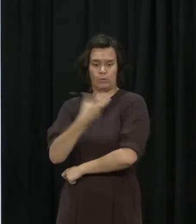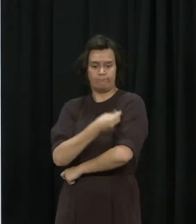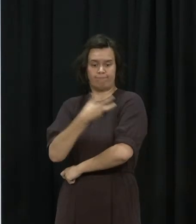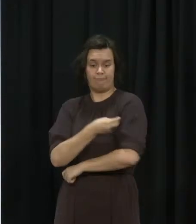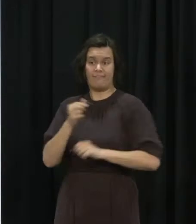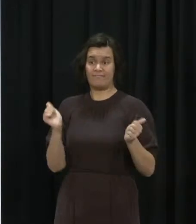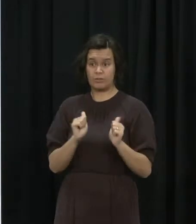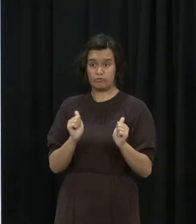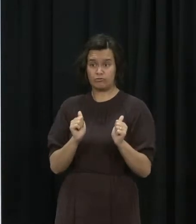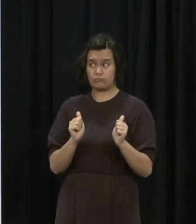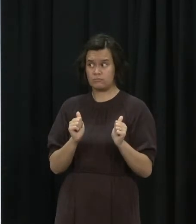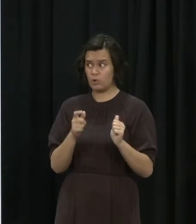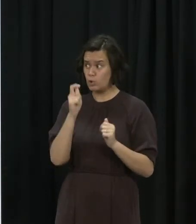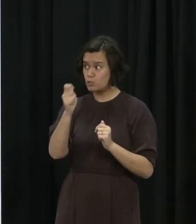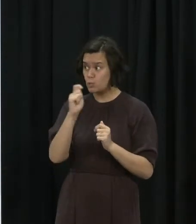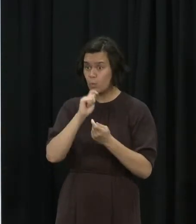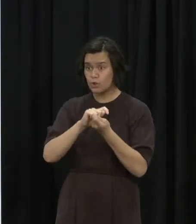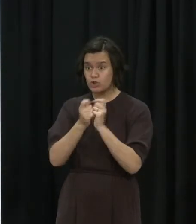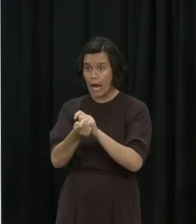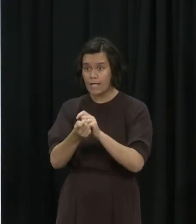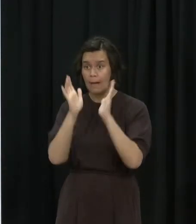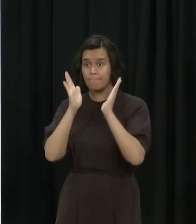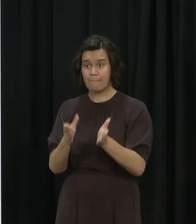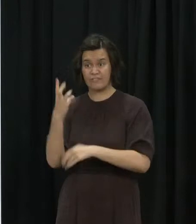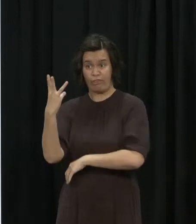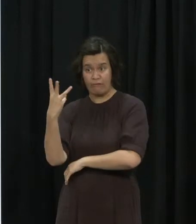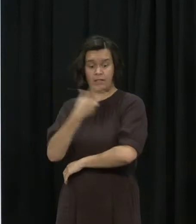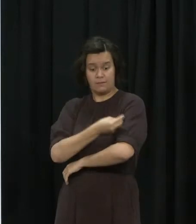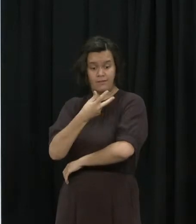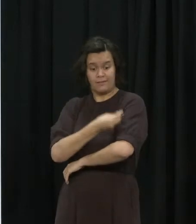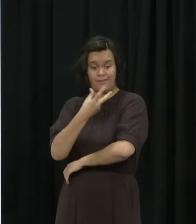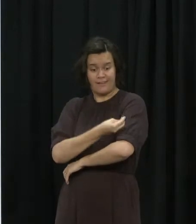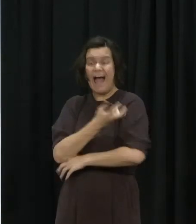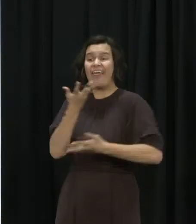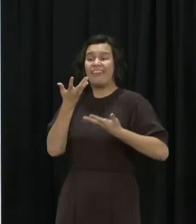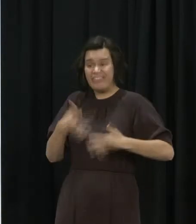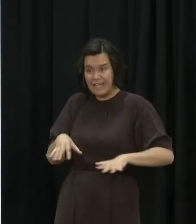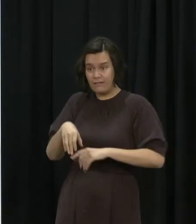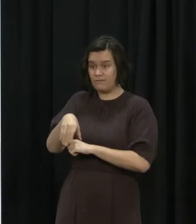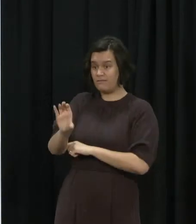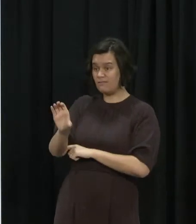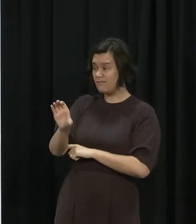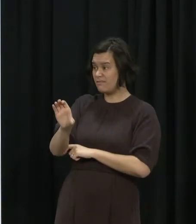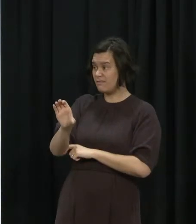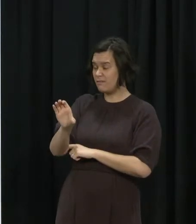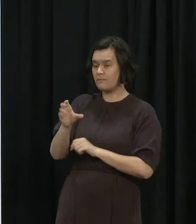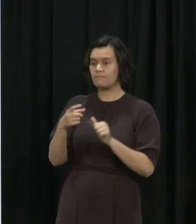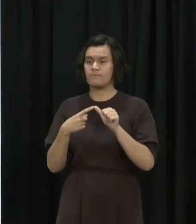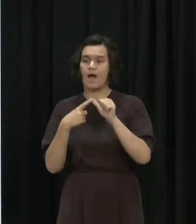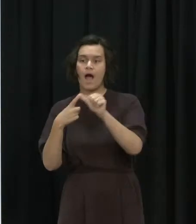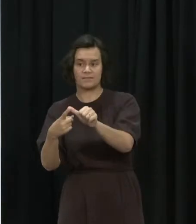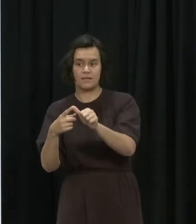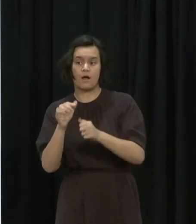waahi maha. Ka noho hei waahi